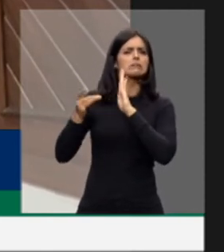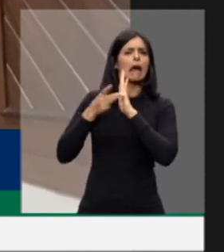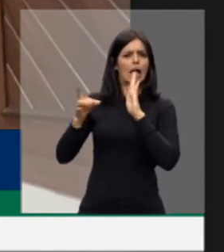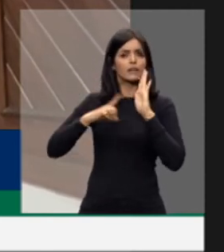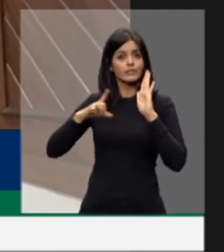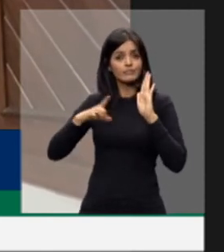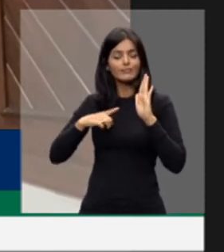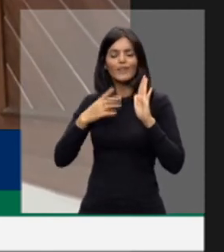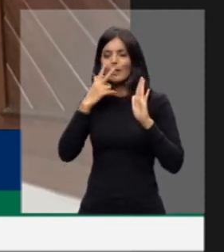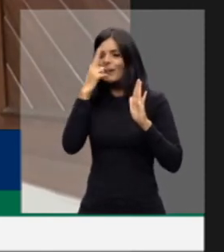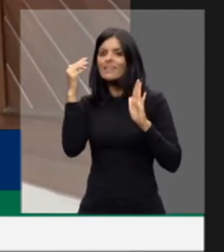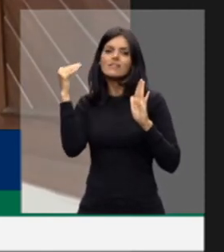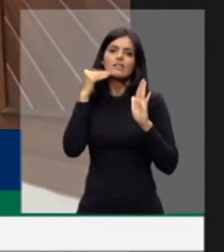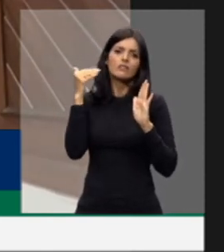ACORDADO COM O DEPUTADO FELIPE RIGONI RECEBEU VÁRIOS